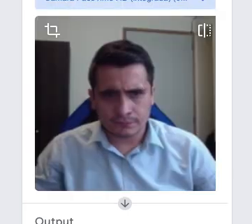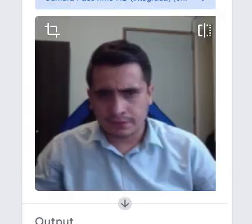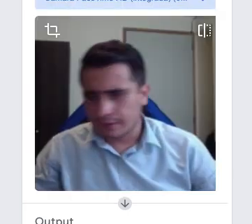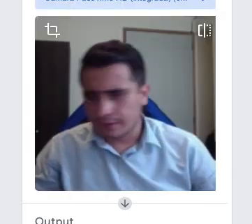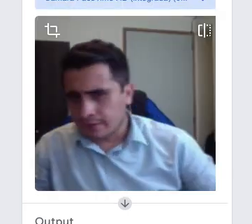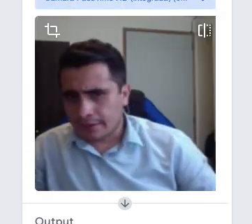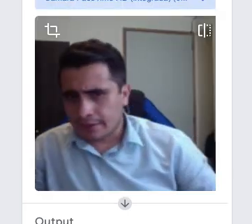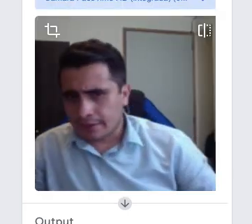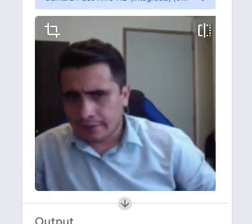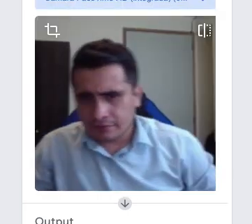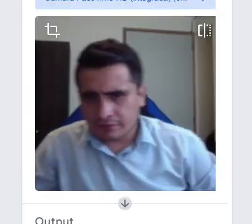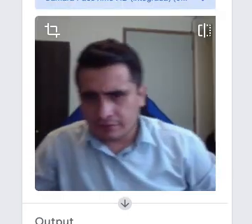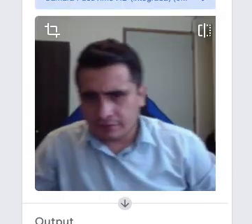ahí realice algunos ajustes